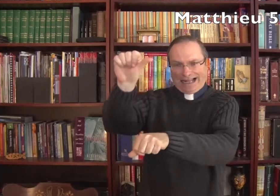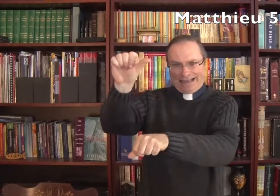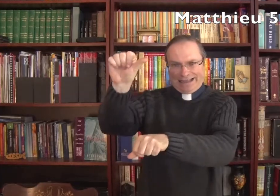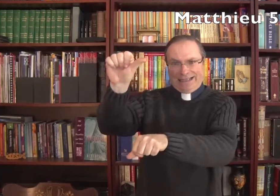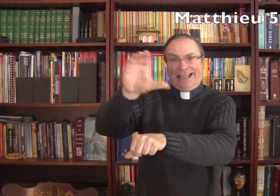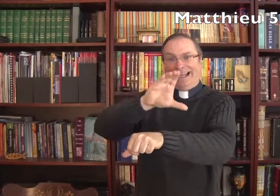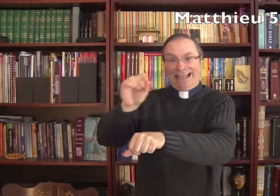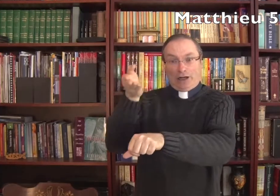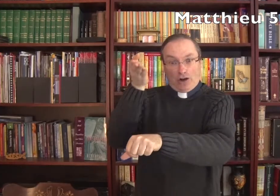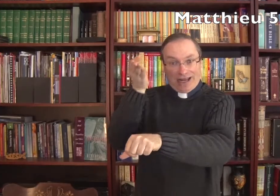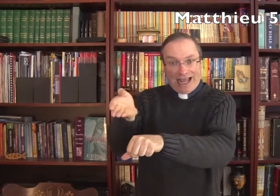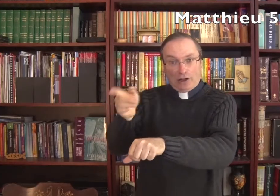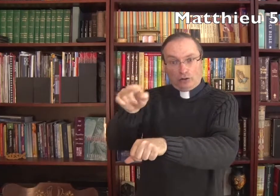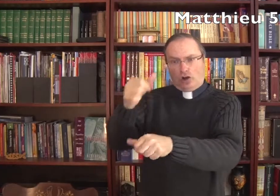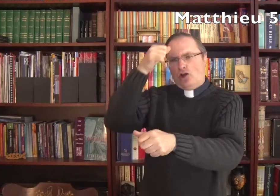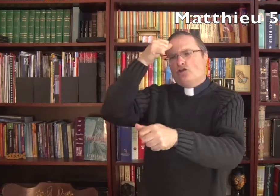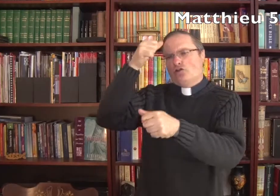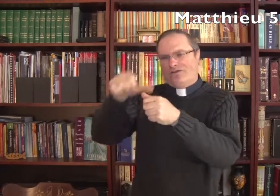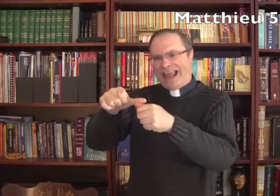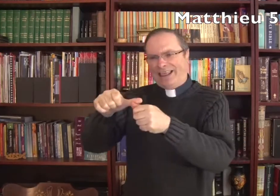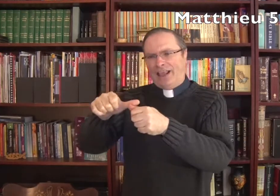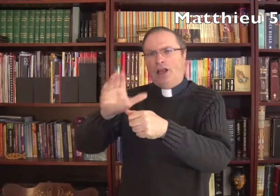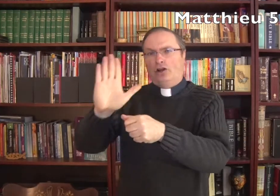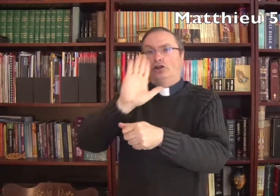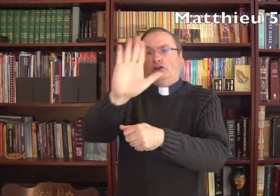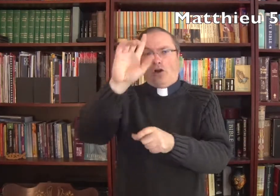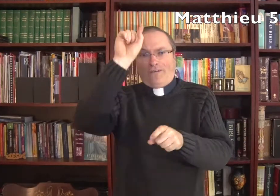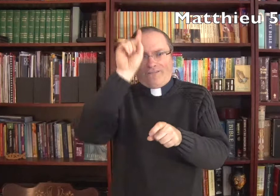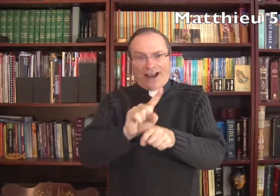et que là tu te souviennes que ton frère